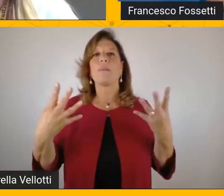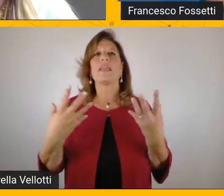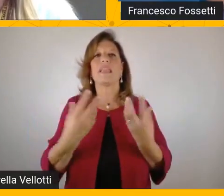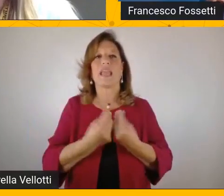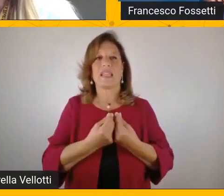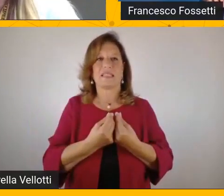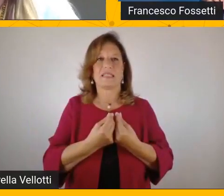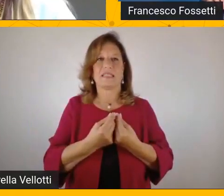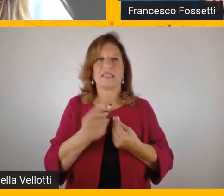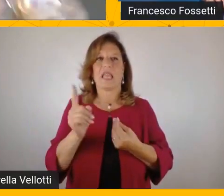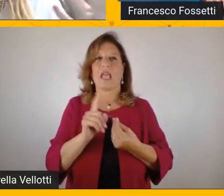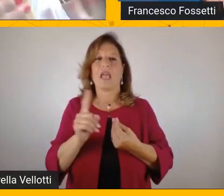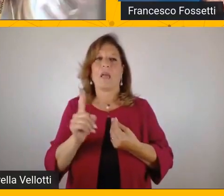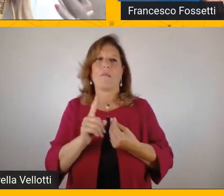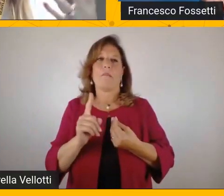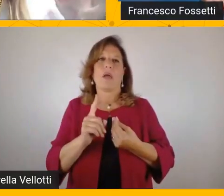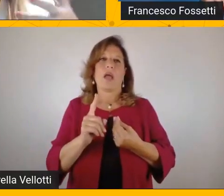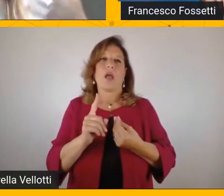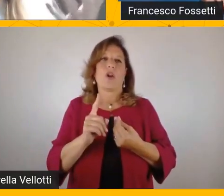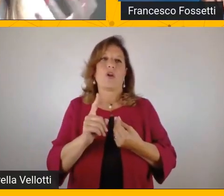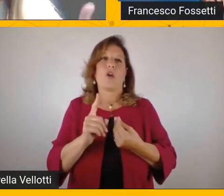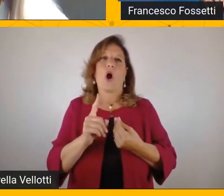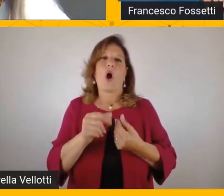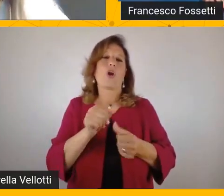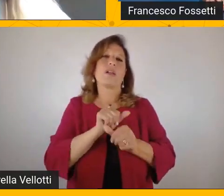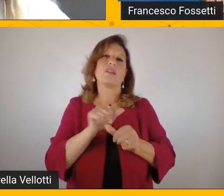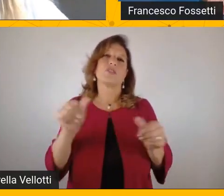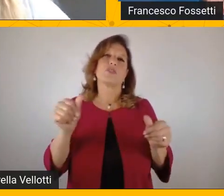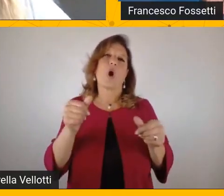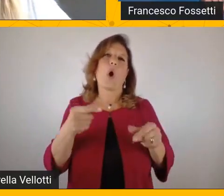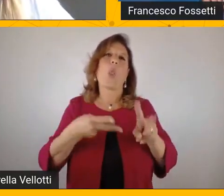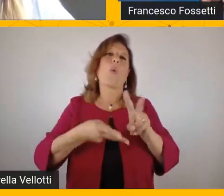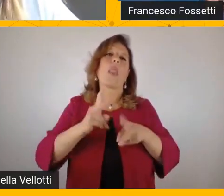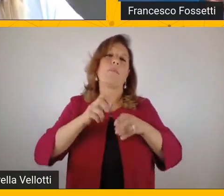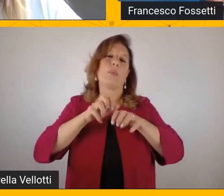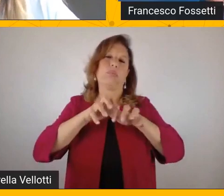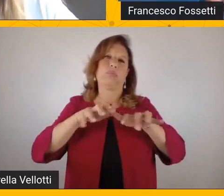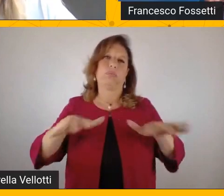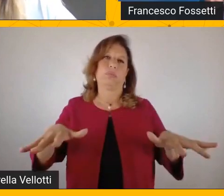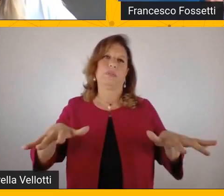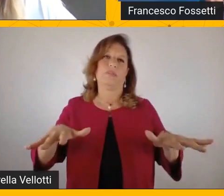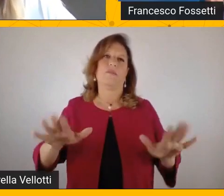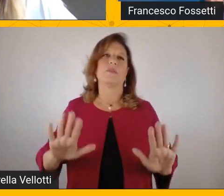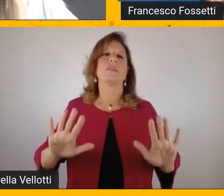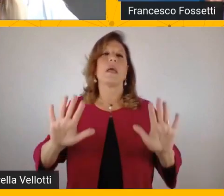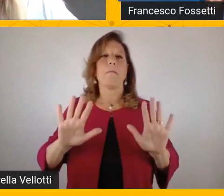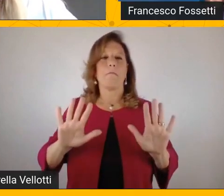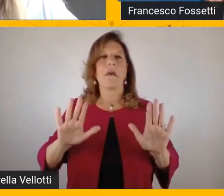quindi scoprirle insieme in modo da non andare su degli schemi che magari sono solo